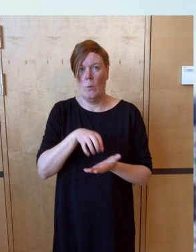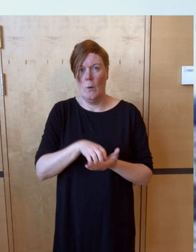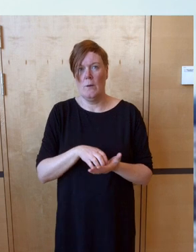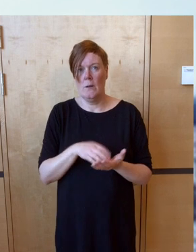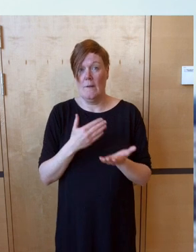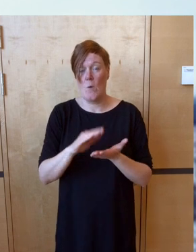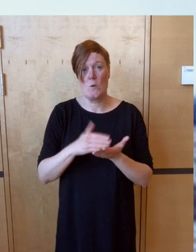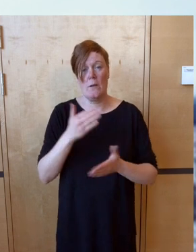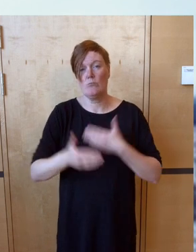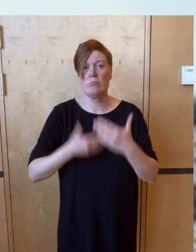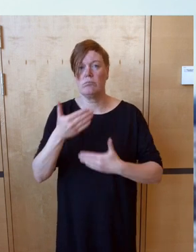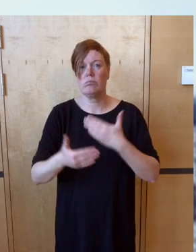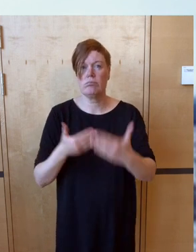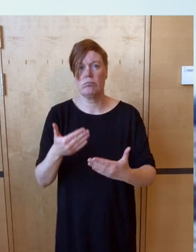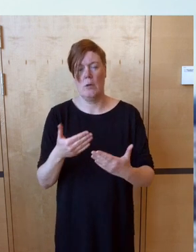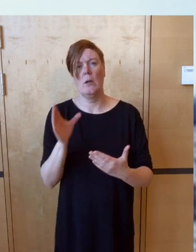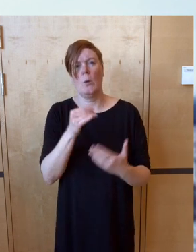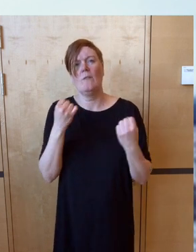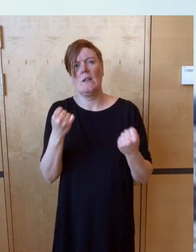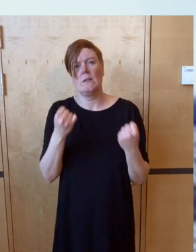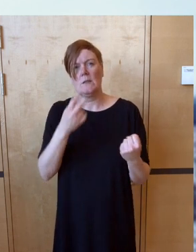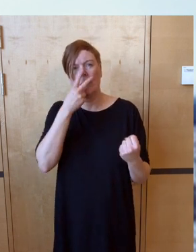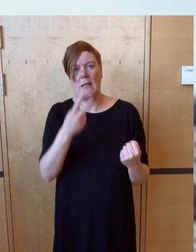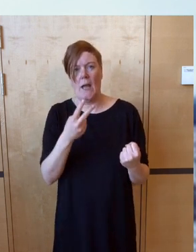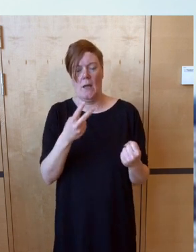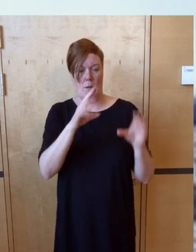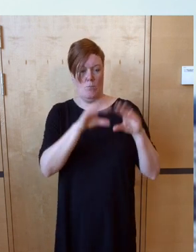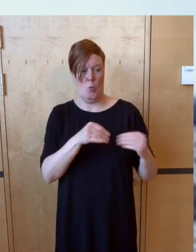Vi ser att de Som budget I vårt som vi har